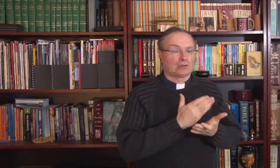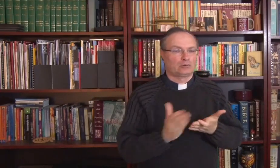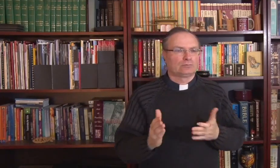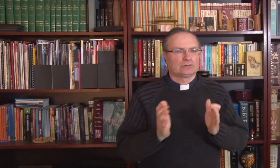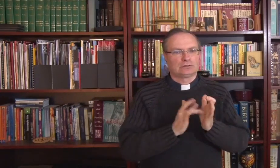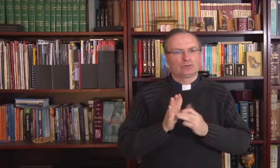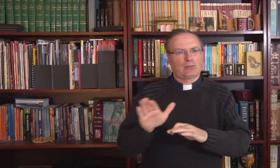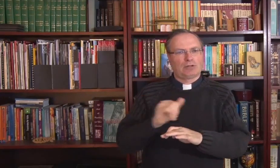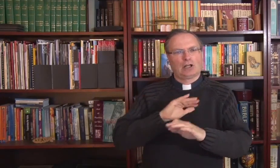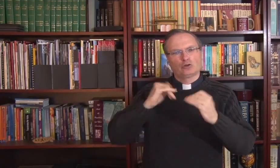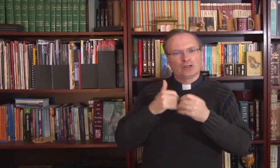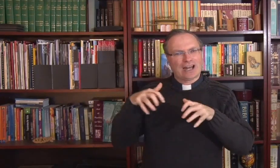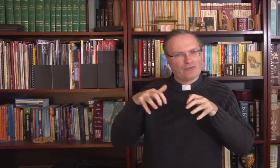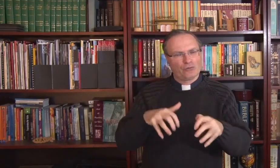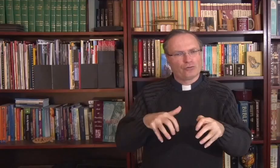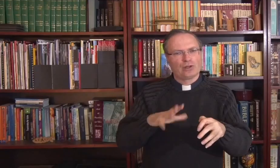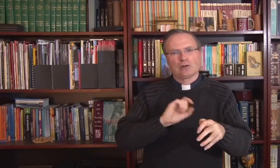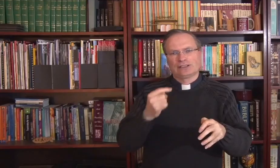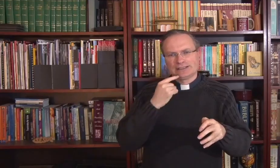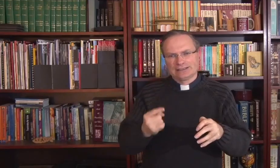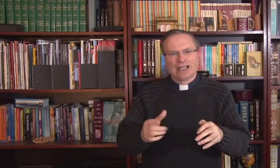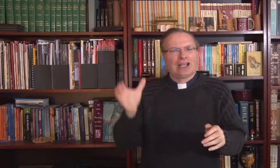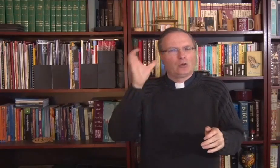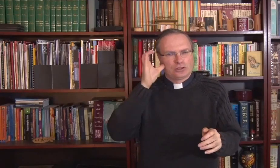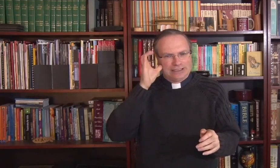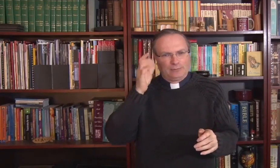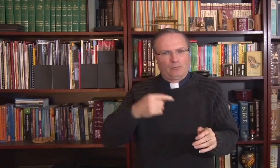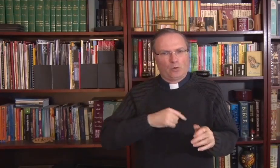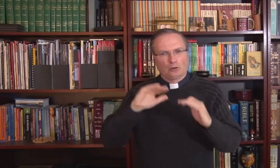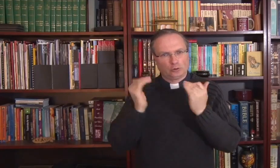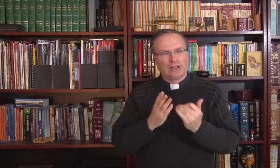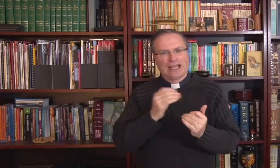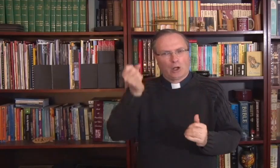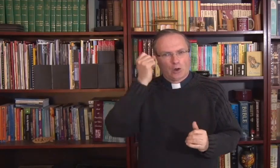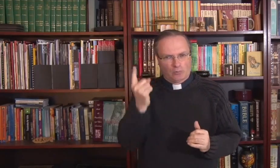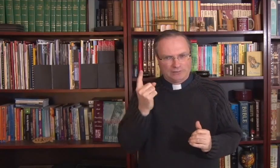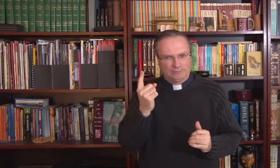Ensuite, Jésus appela toute la foule et lui dit: «Écoutez-moi tous et comprenez.